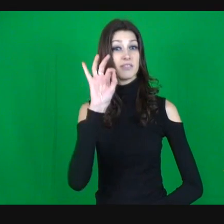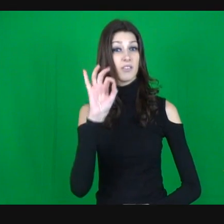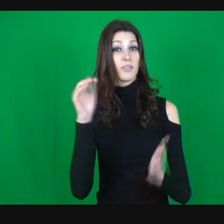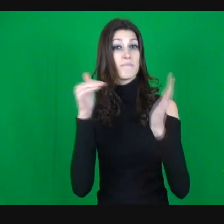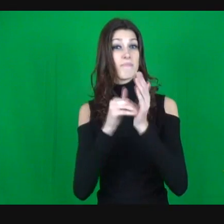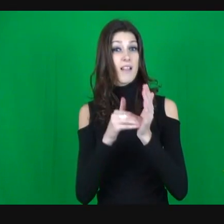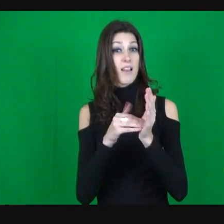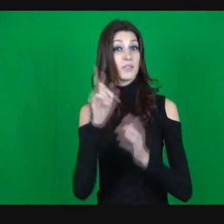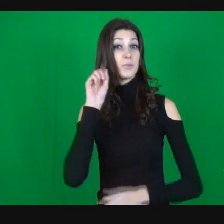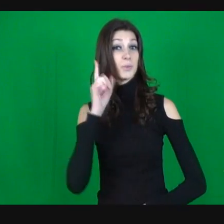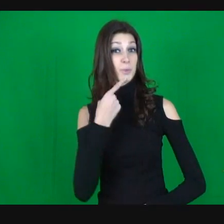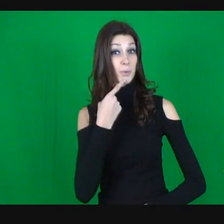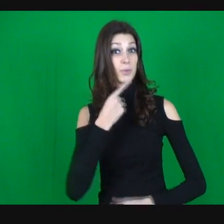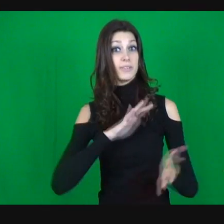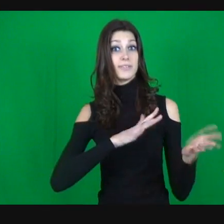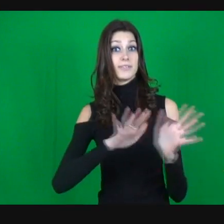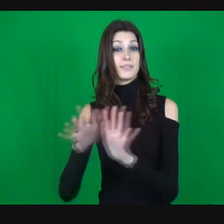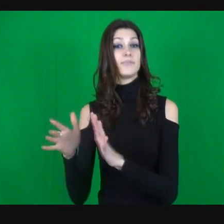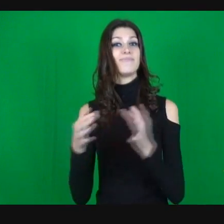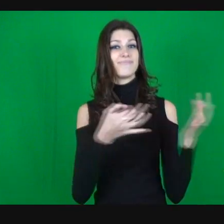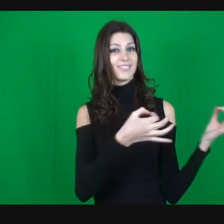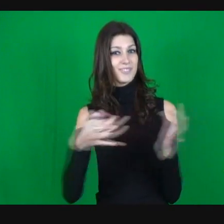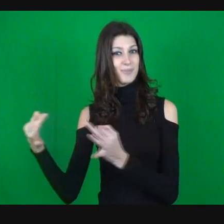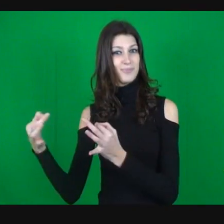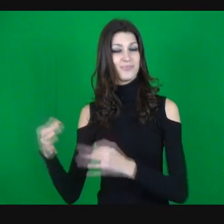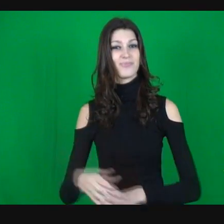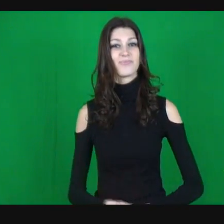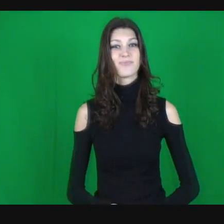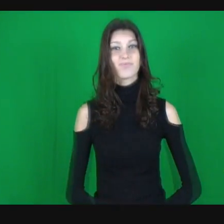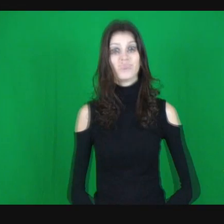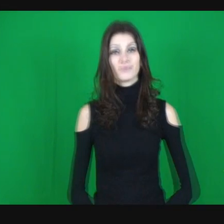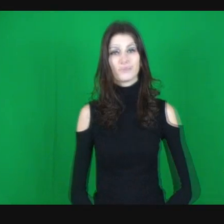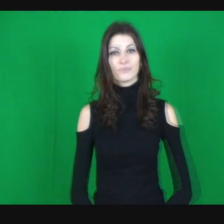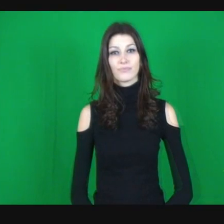450 000 pratiquent régulièrement la langue des signes.